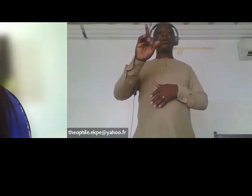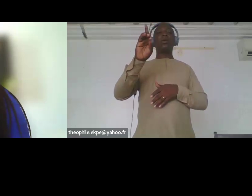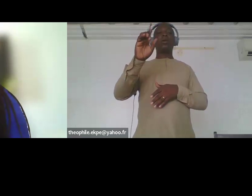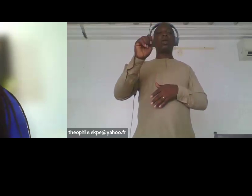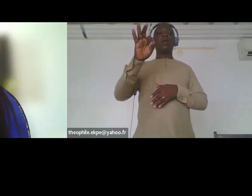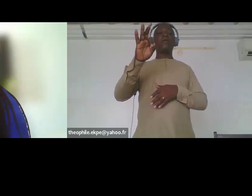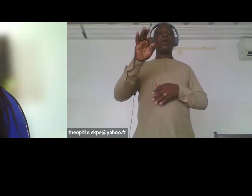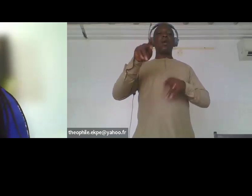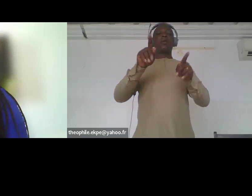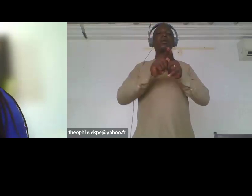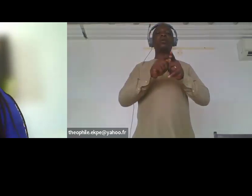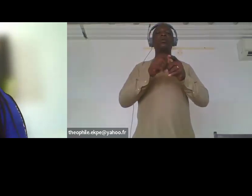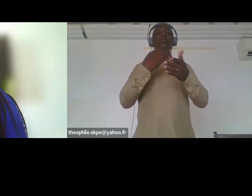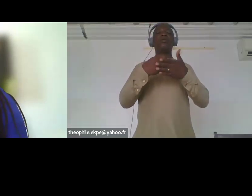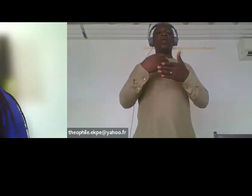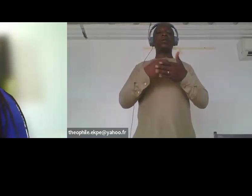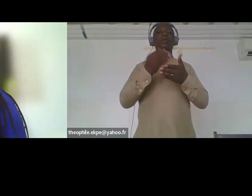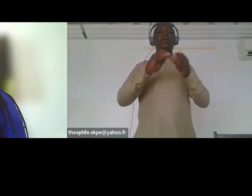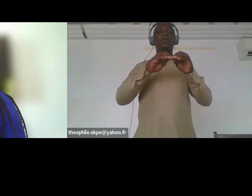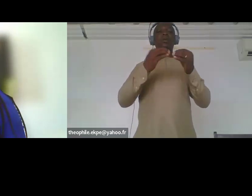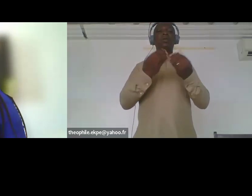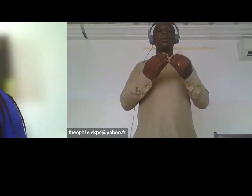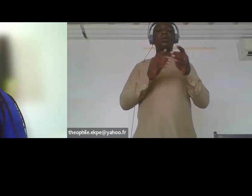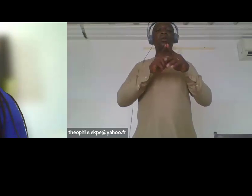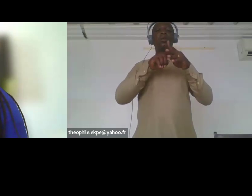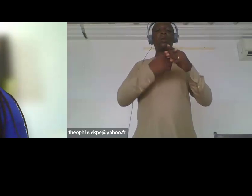initiatives de démarrage et de croissance d'activités économiques